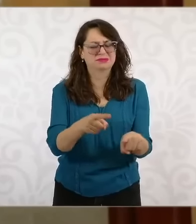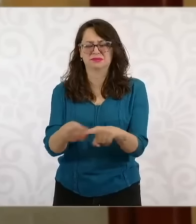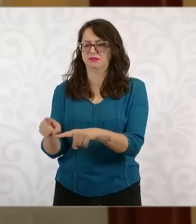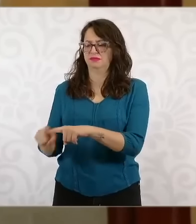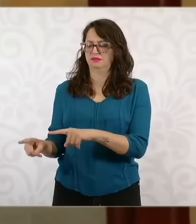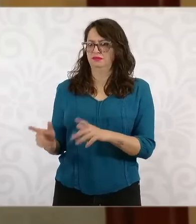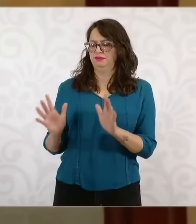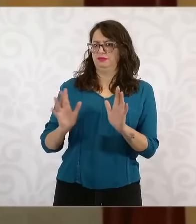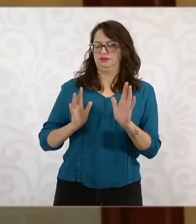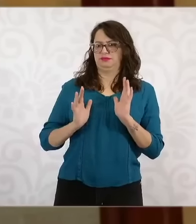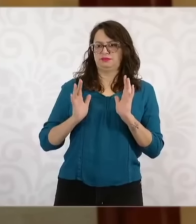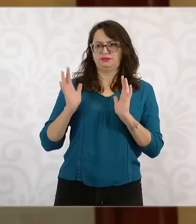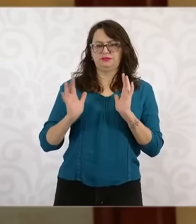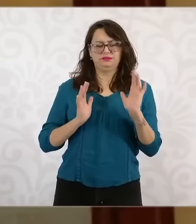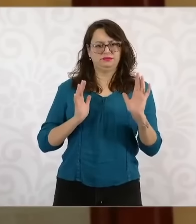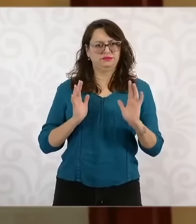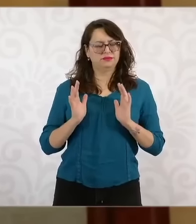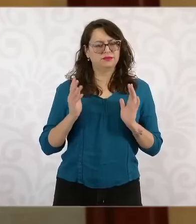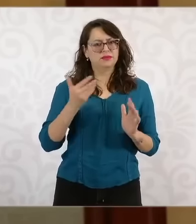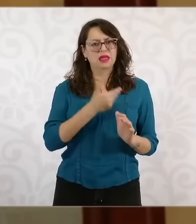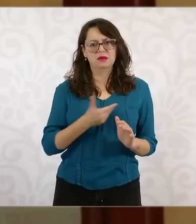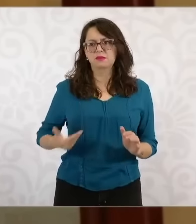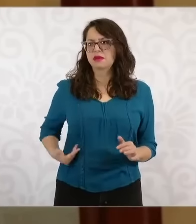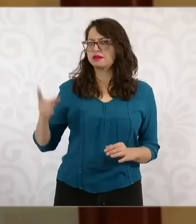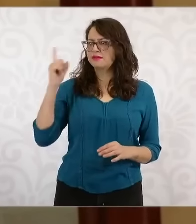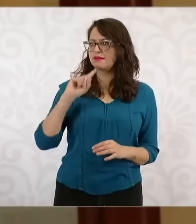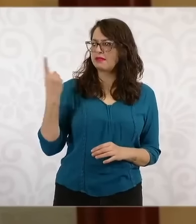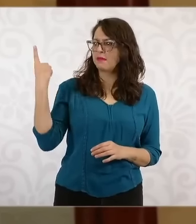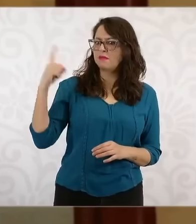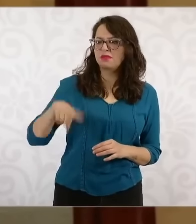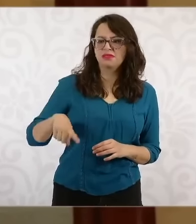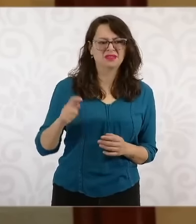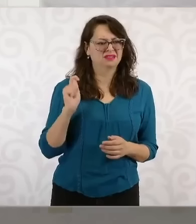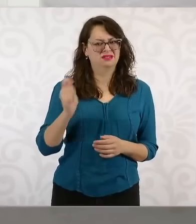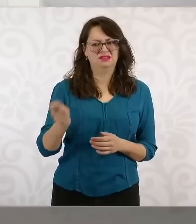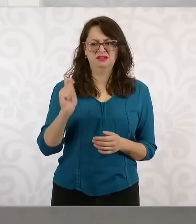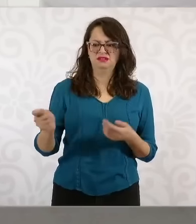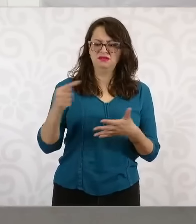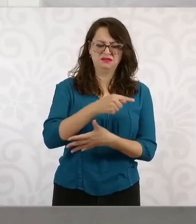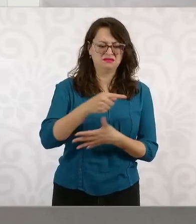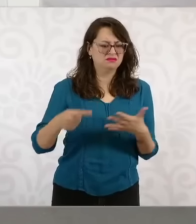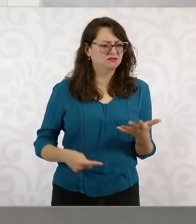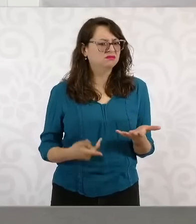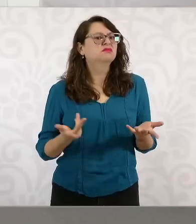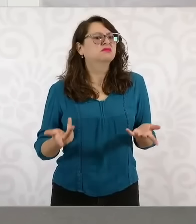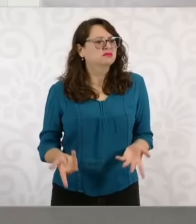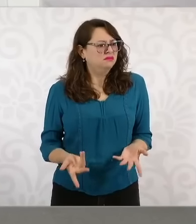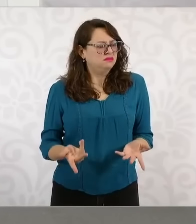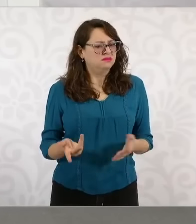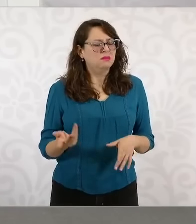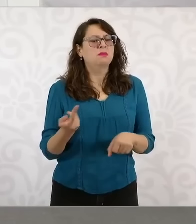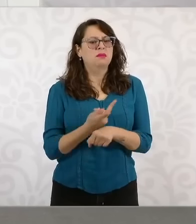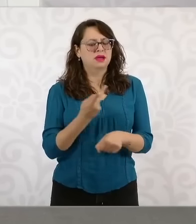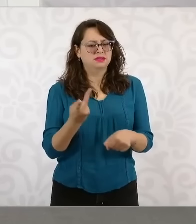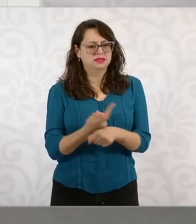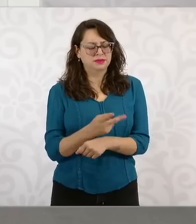un análisis de cómo se encontraba en realidad todo el tema de los créditos y entonces la presidenta